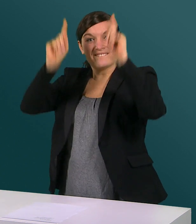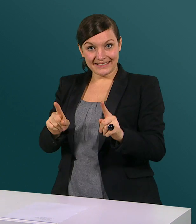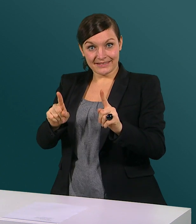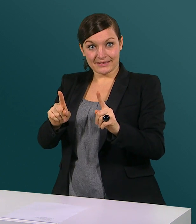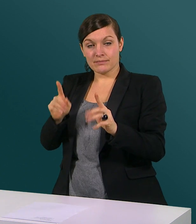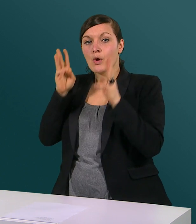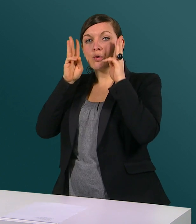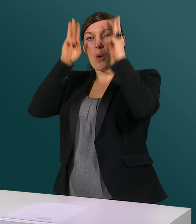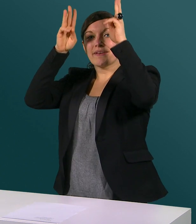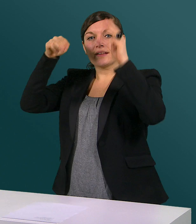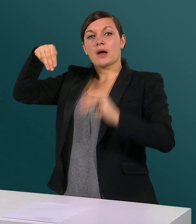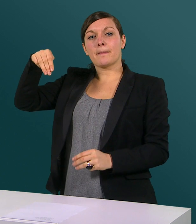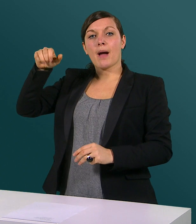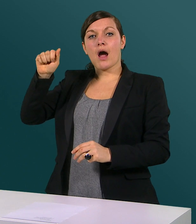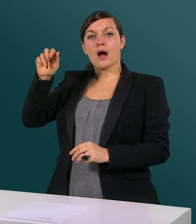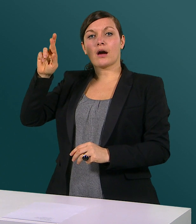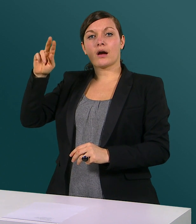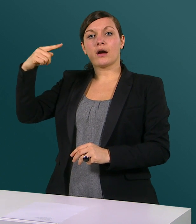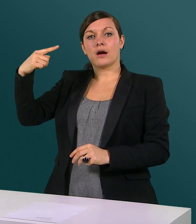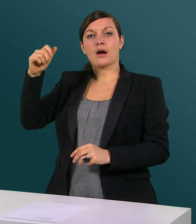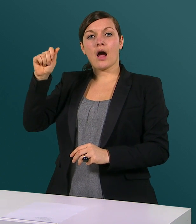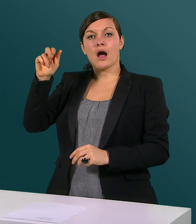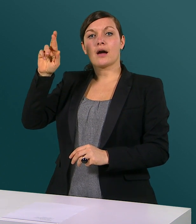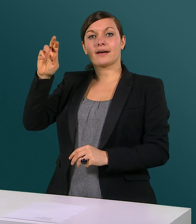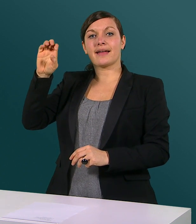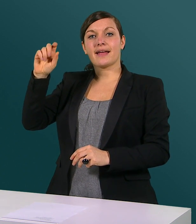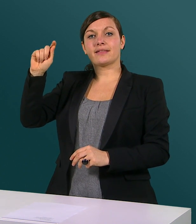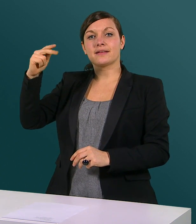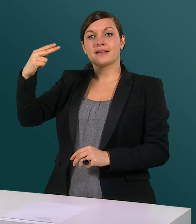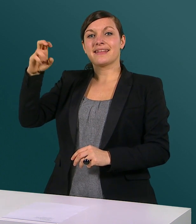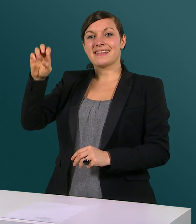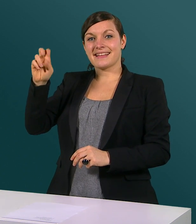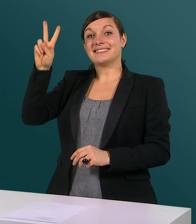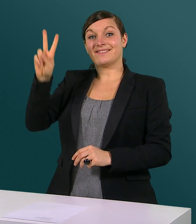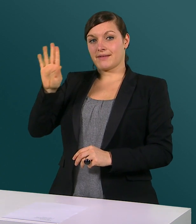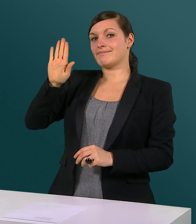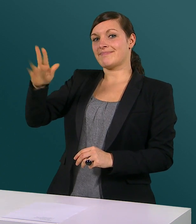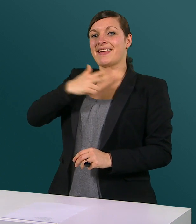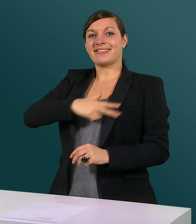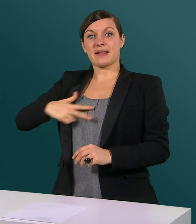Gottesdienst mit Königin Margarethe II